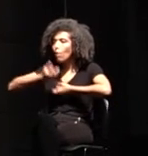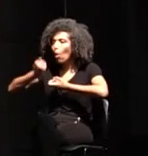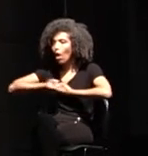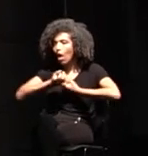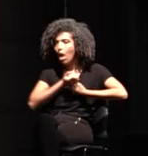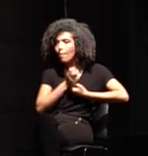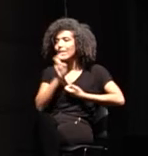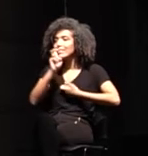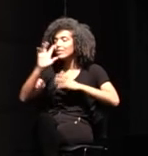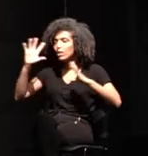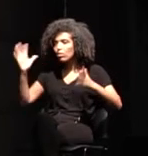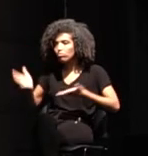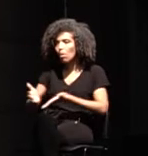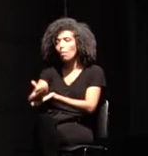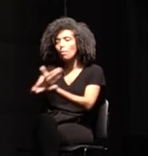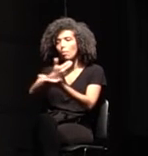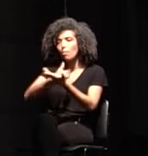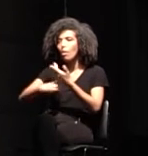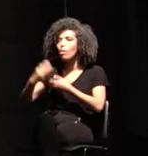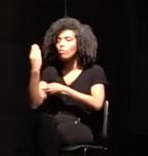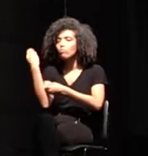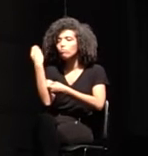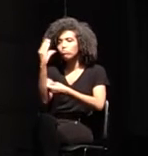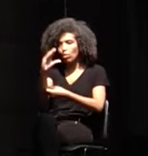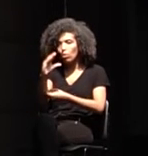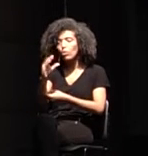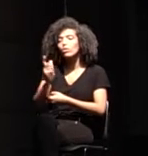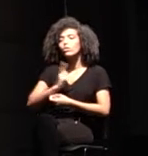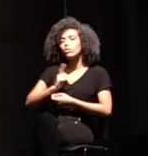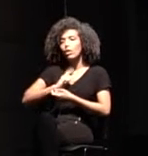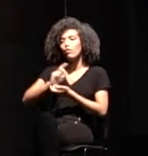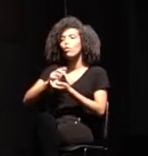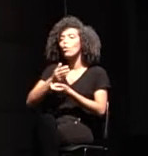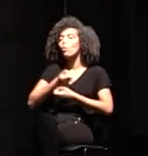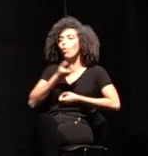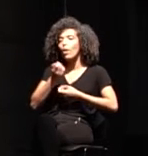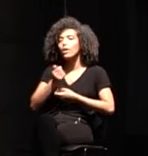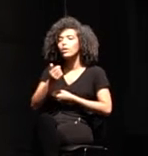que foi feita pelo tradutor e poeta brasileiro Walter Vector